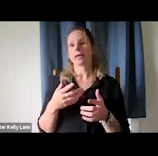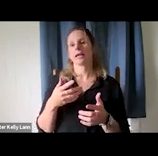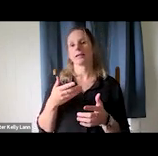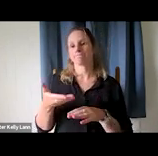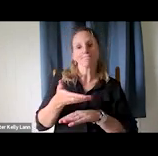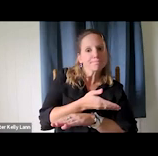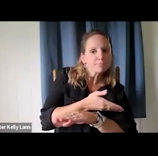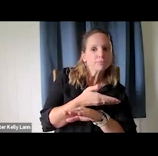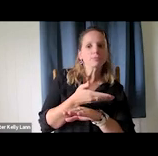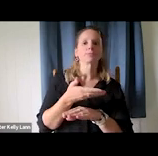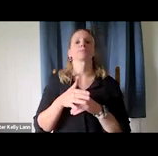hasta el punto de salir de la incapacidad.